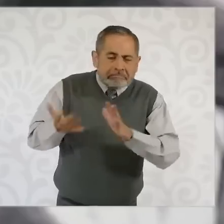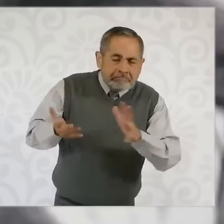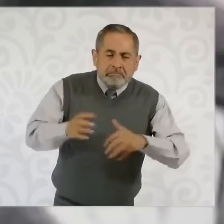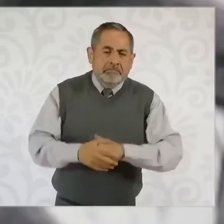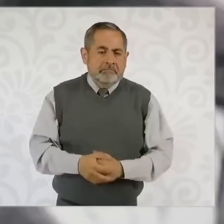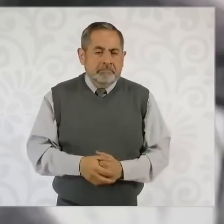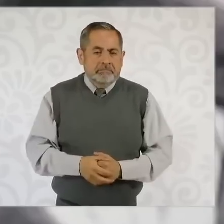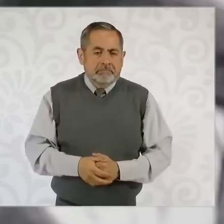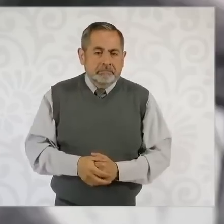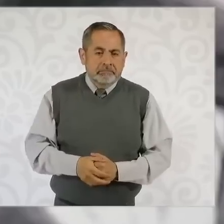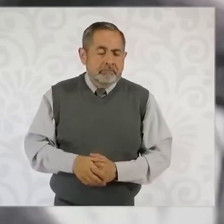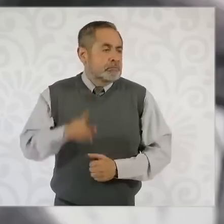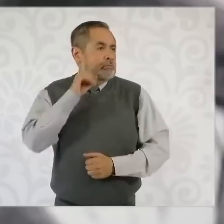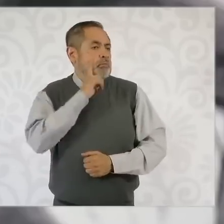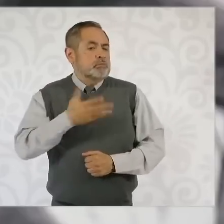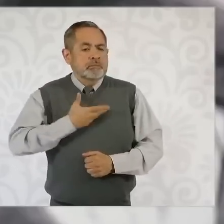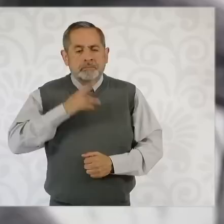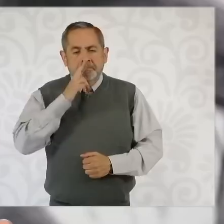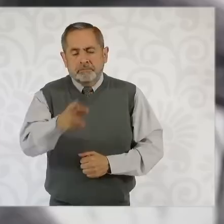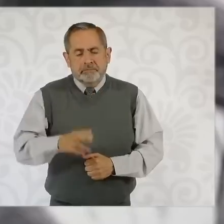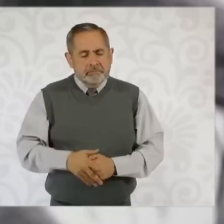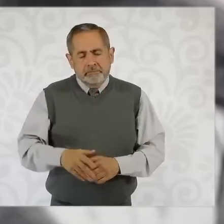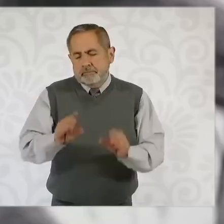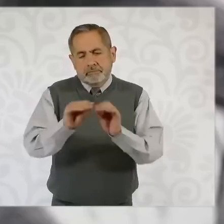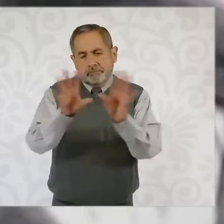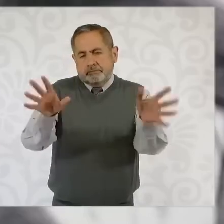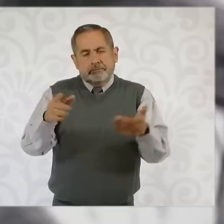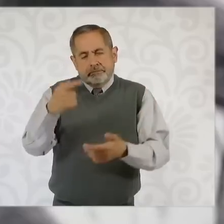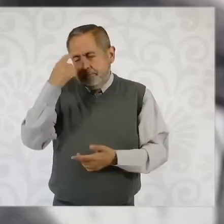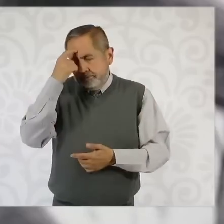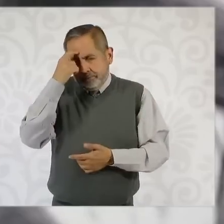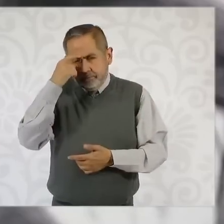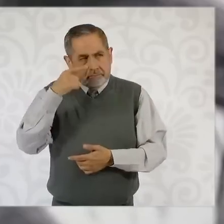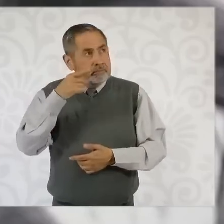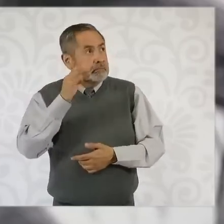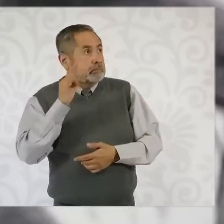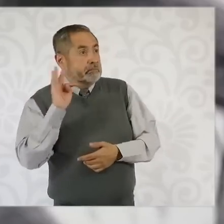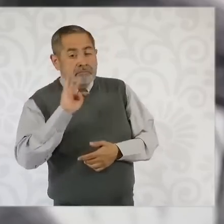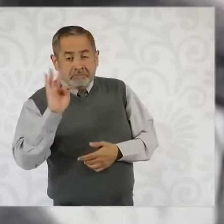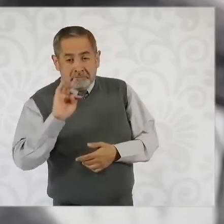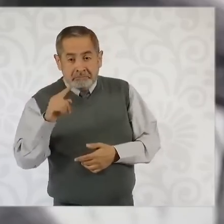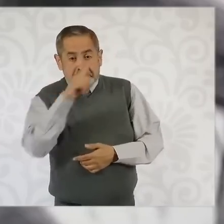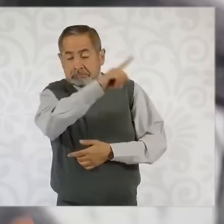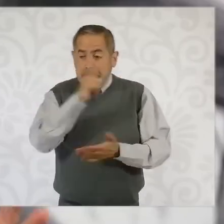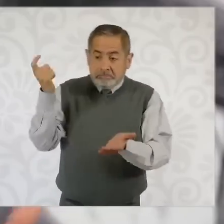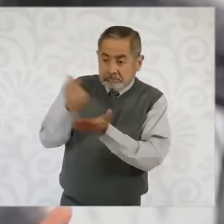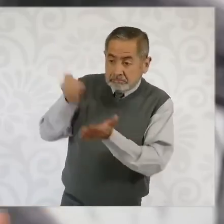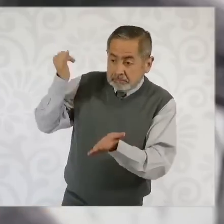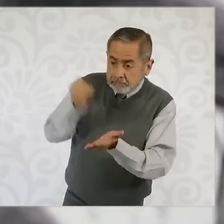obvio no cuando está la posibilidad de poner un arancel pues nuevas inversiones están esperando